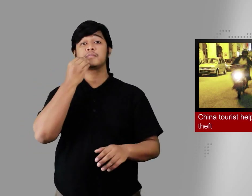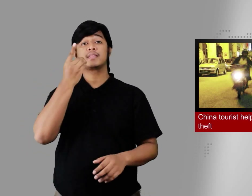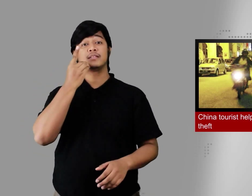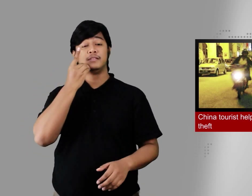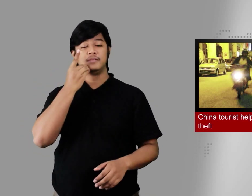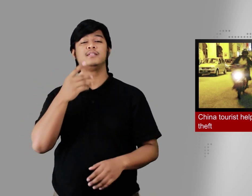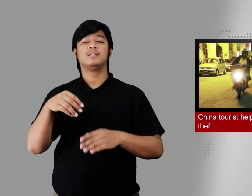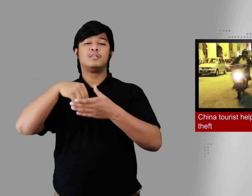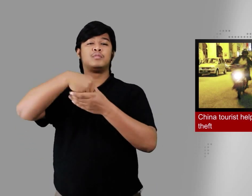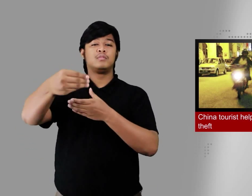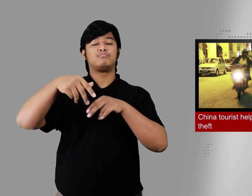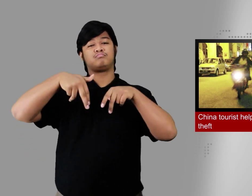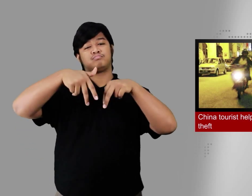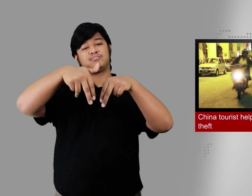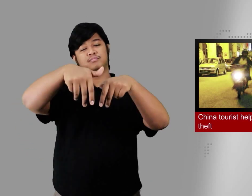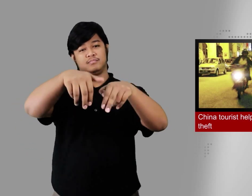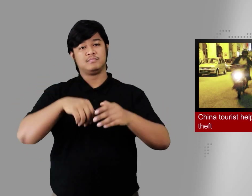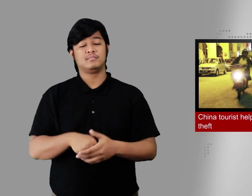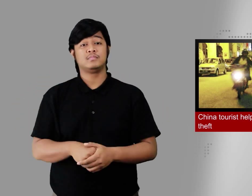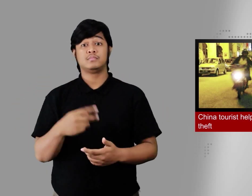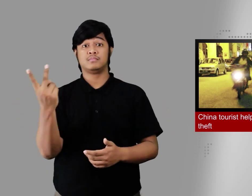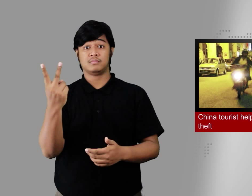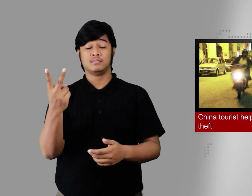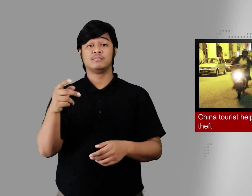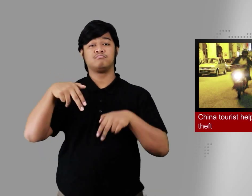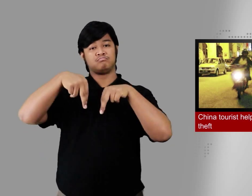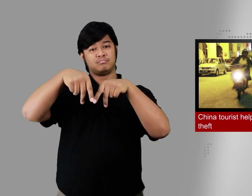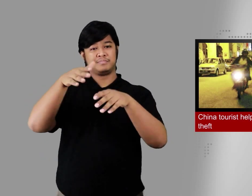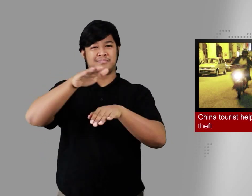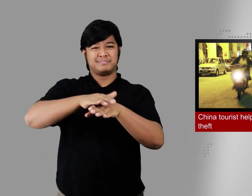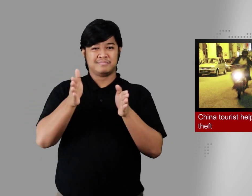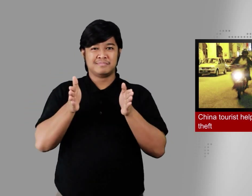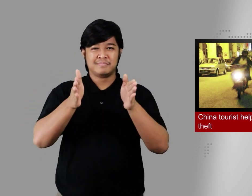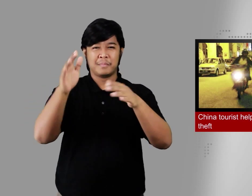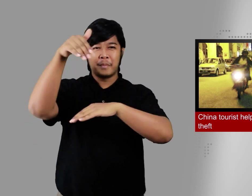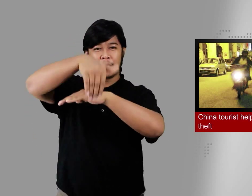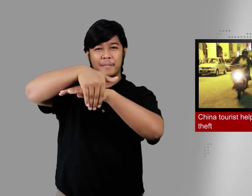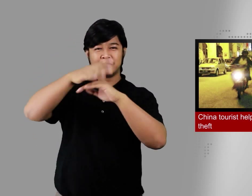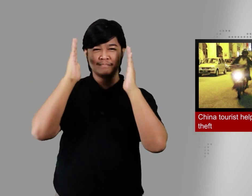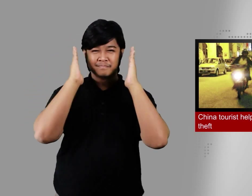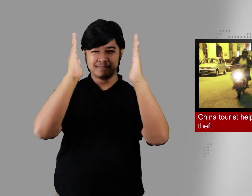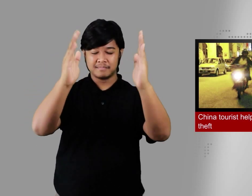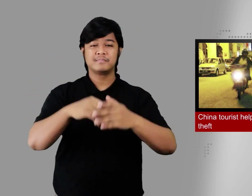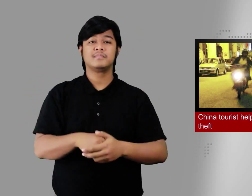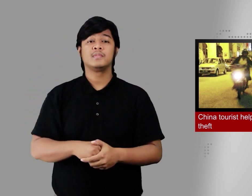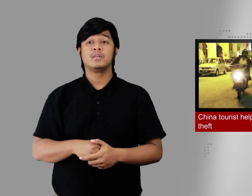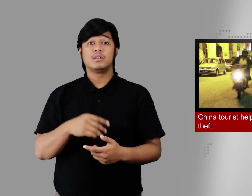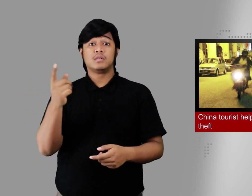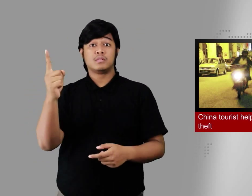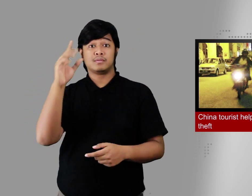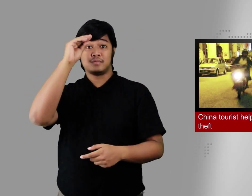Setelah makan malam selesai, mereka berjalan-jalan di kawasan berdekatan.